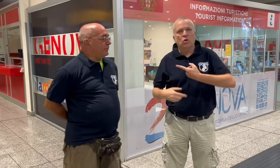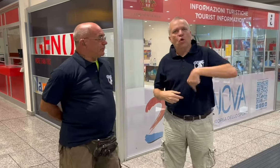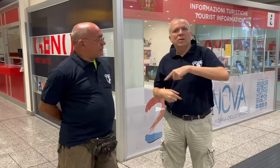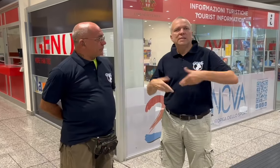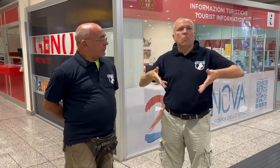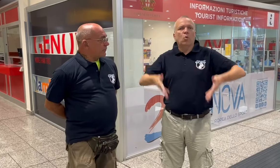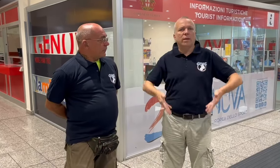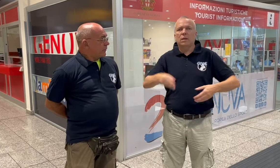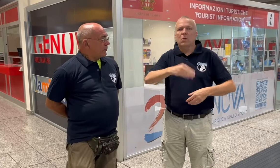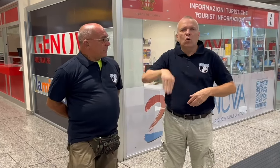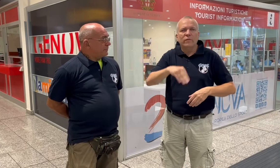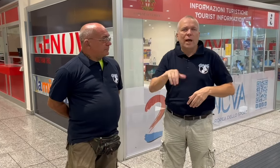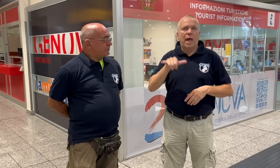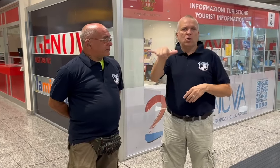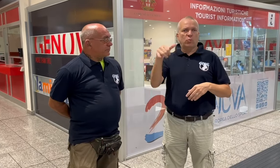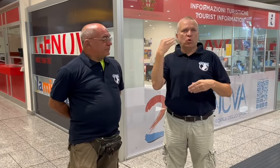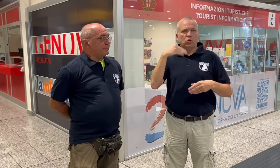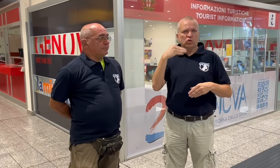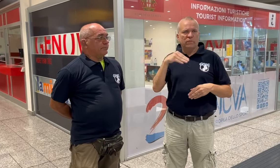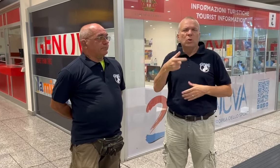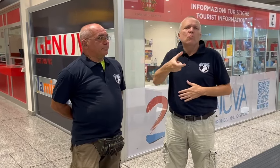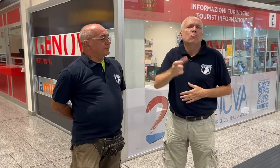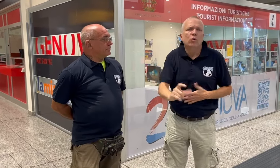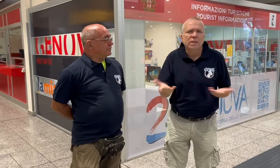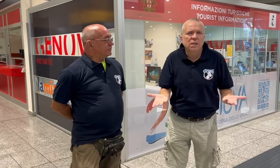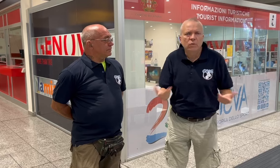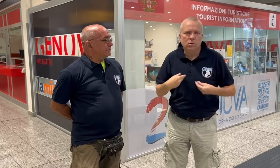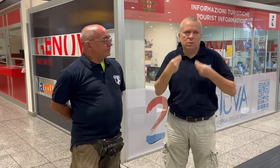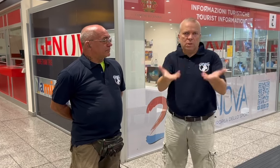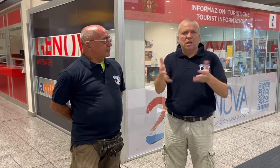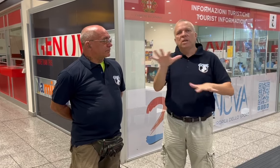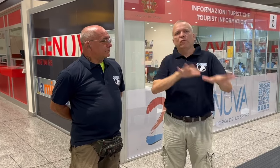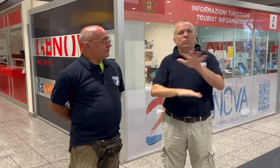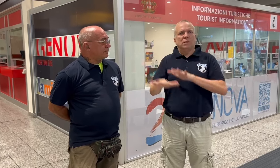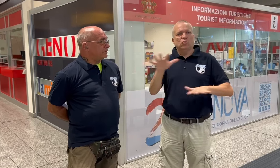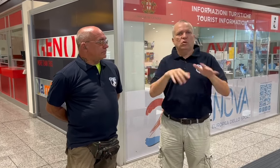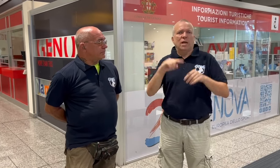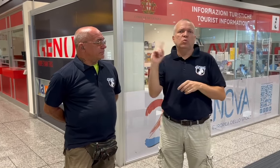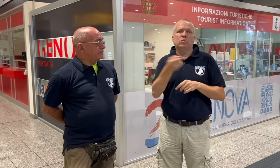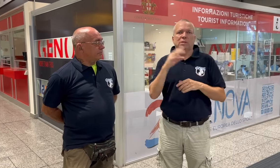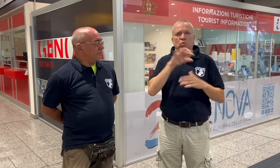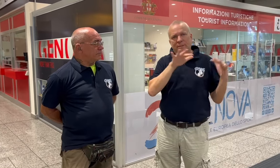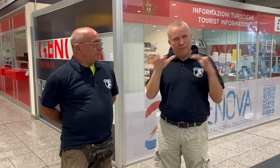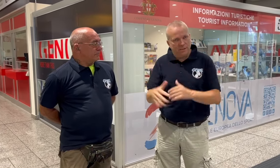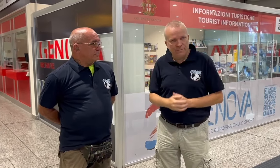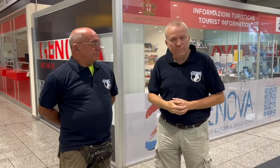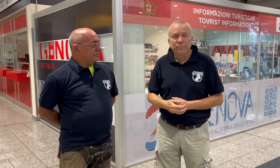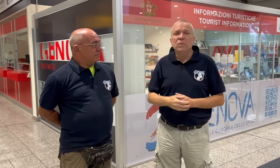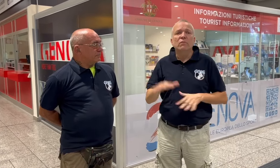Noi siamo qui all'aeroporto di Genova per dare informazioni a tutti i turisti